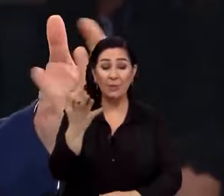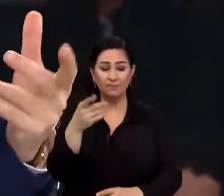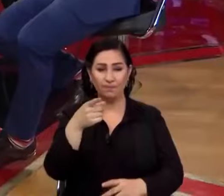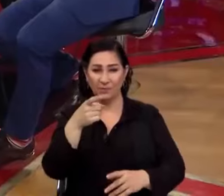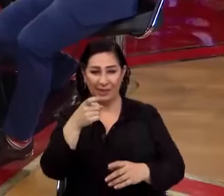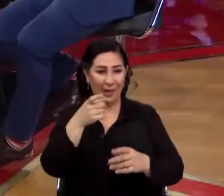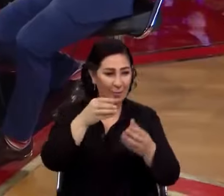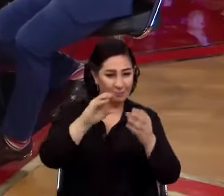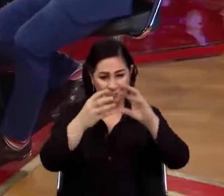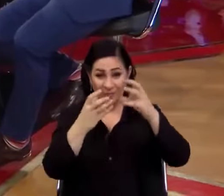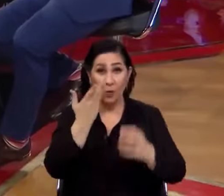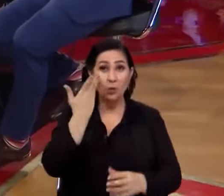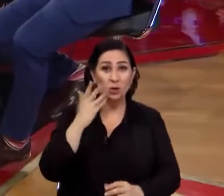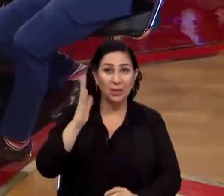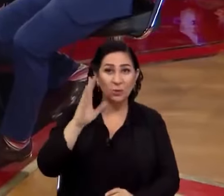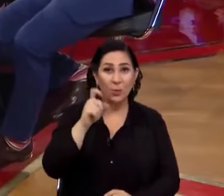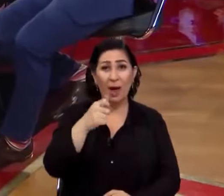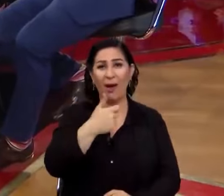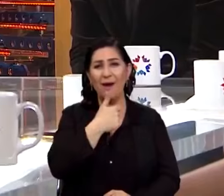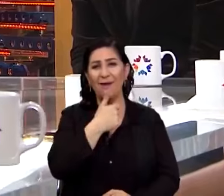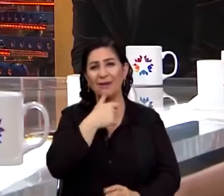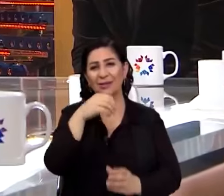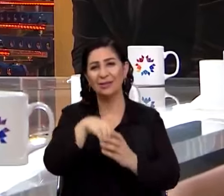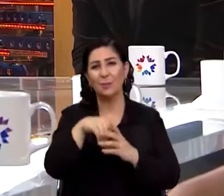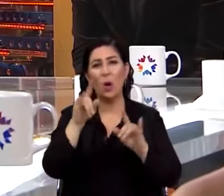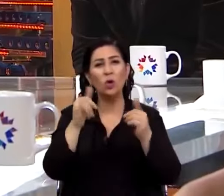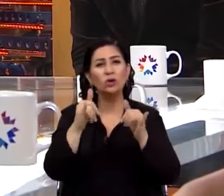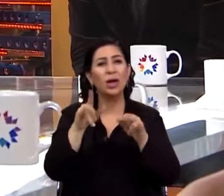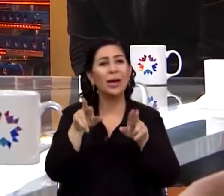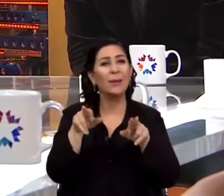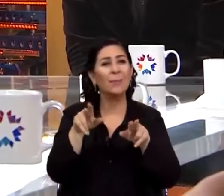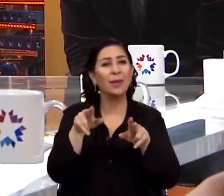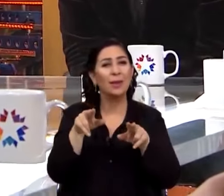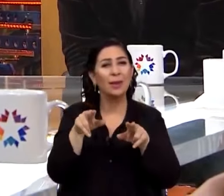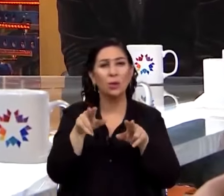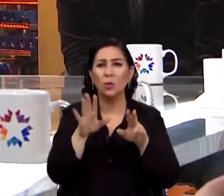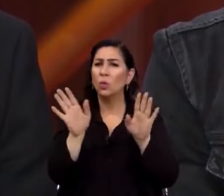Hani belki erkekler için hani bir tür oyuncak fetiş belki Yok yok öyle fetiş